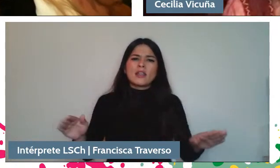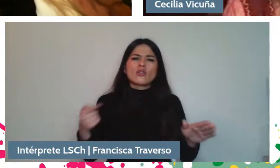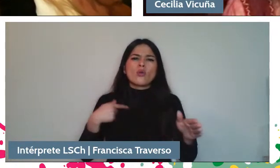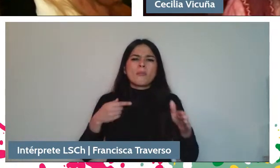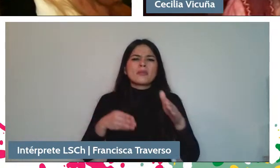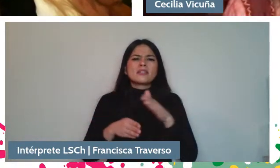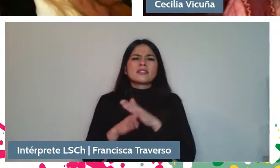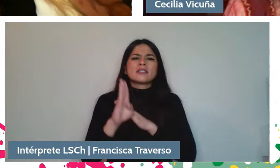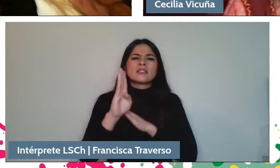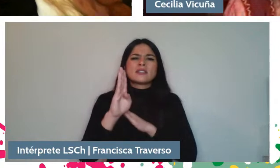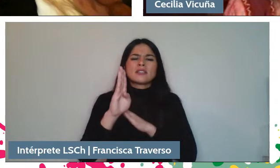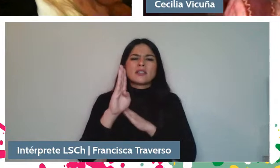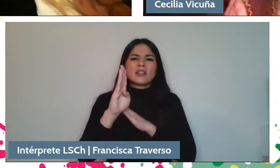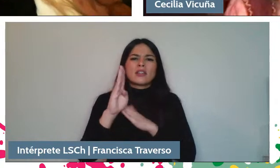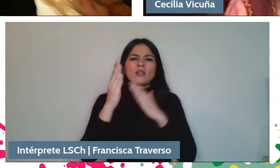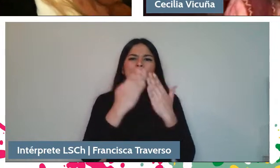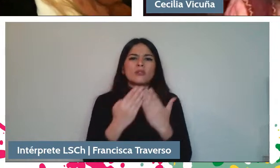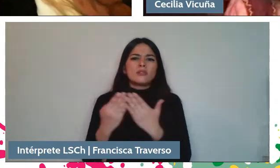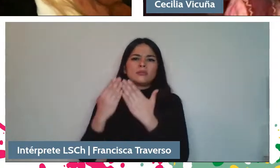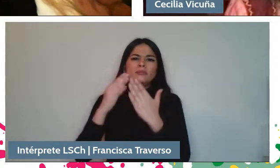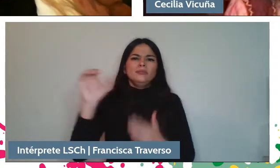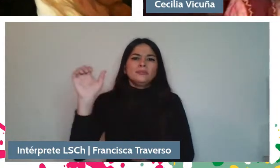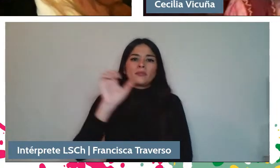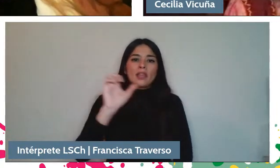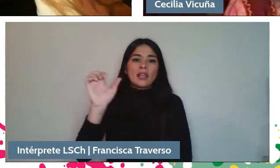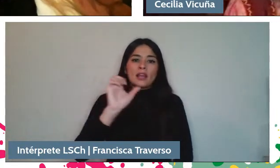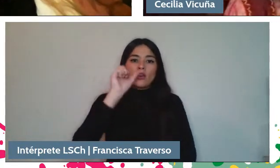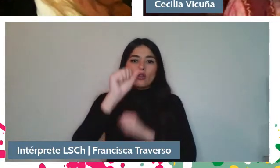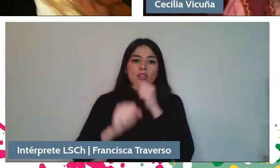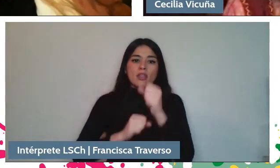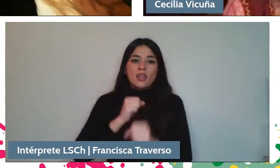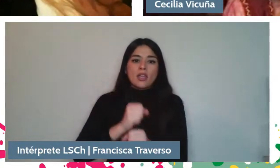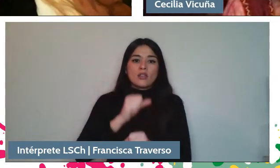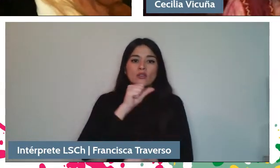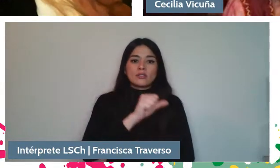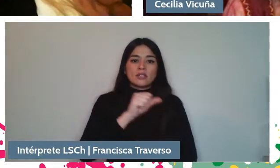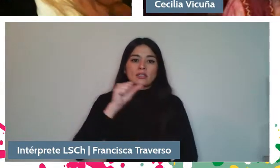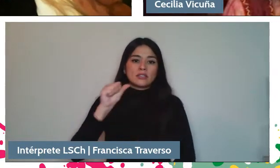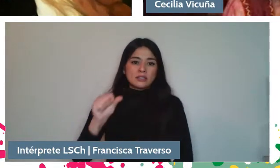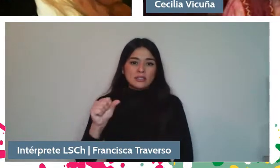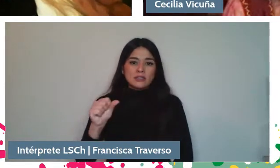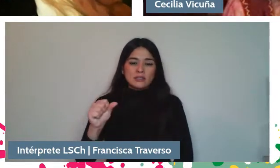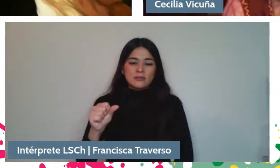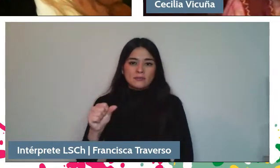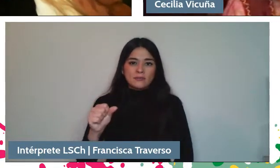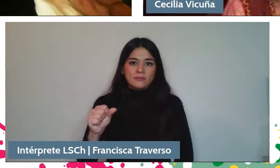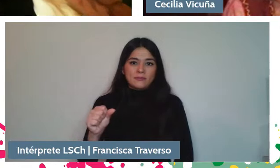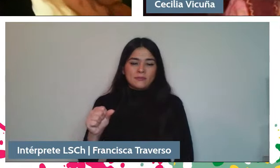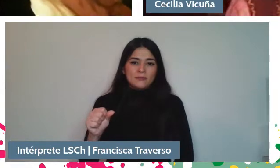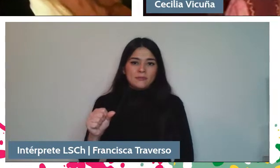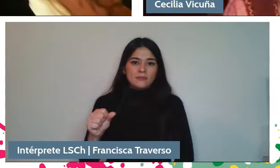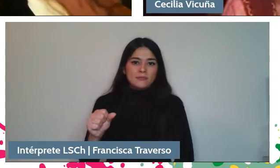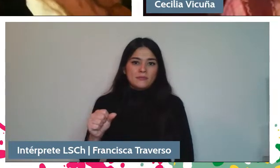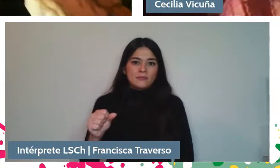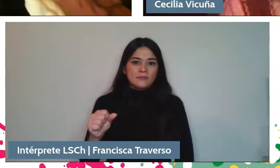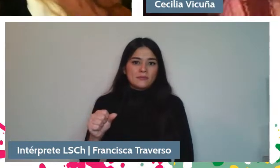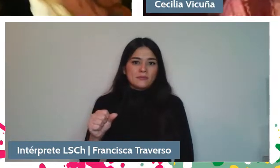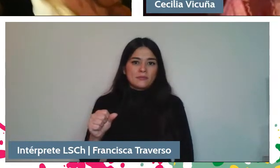Entonces, fue en ese verano, en enero del año 66 y que de pronto... Yo lo he contado muchas veces,